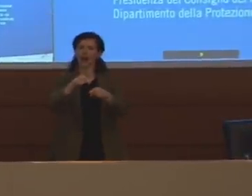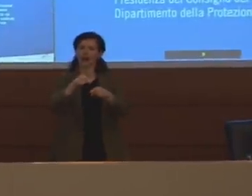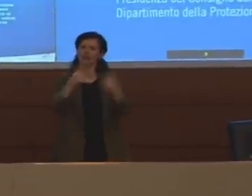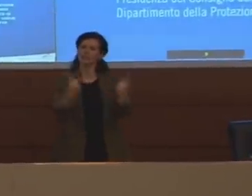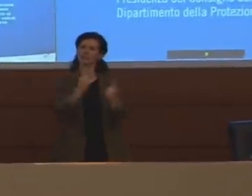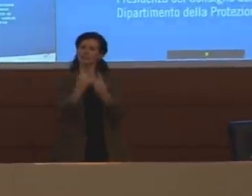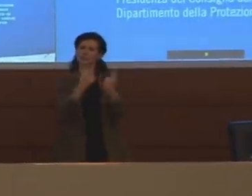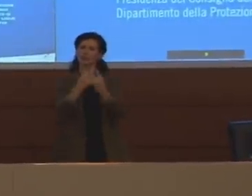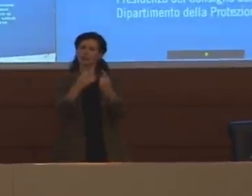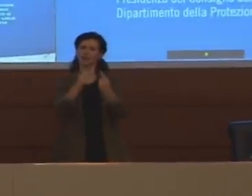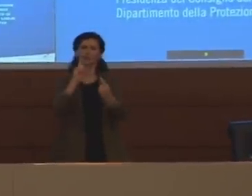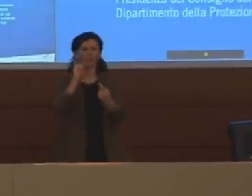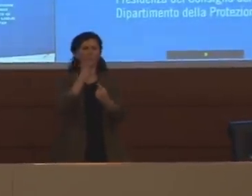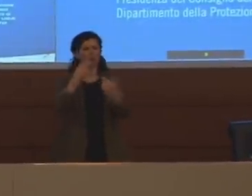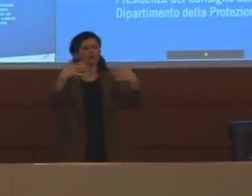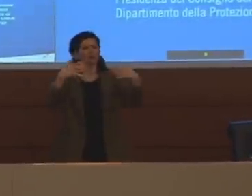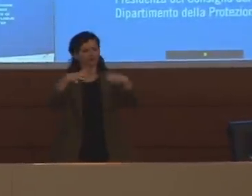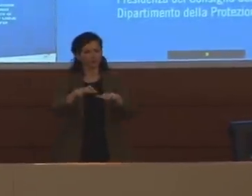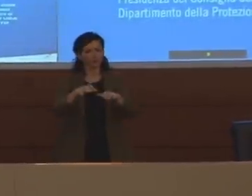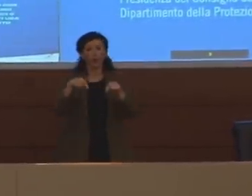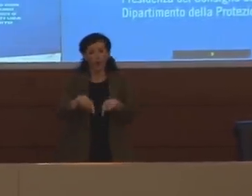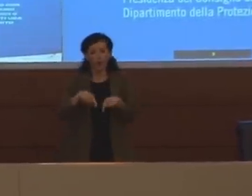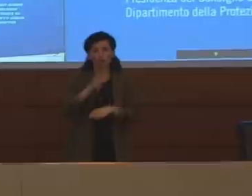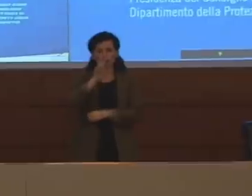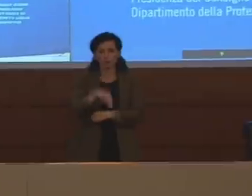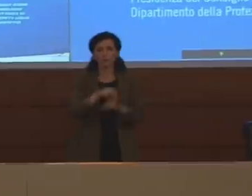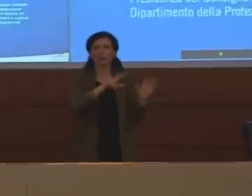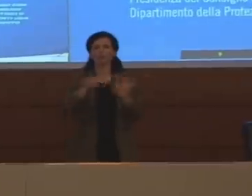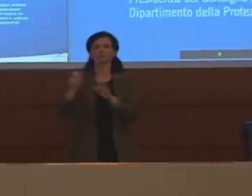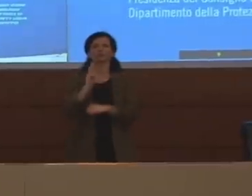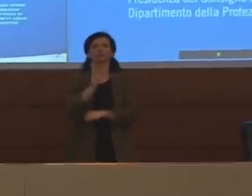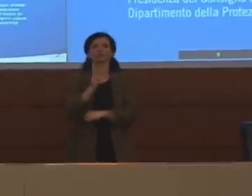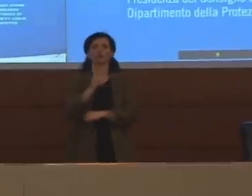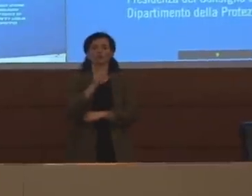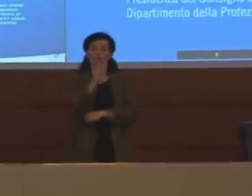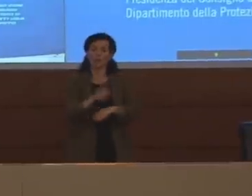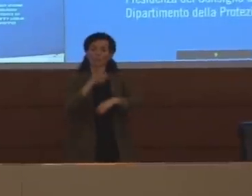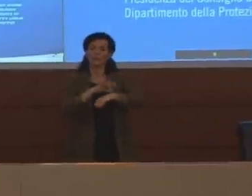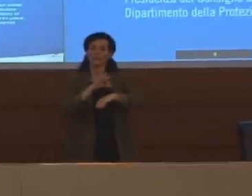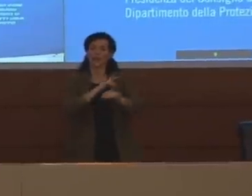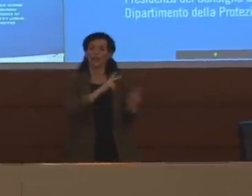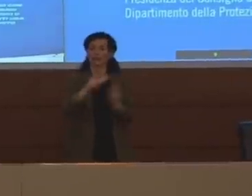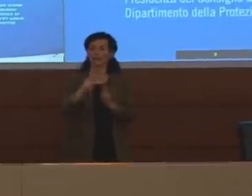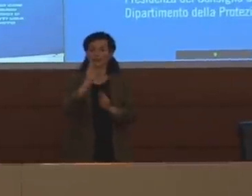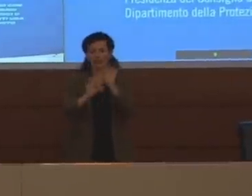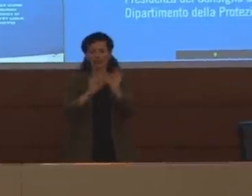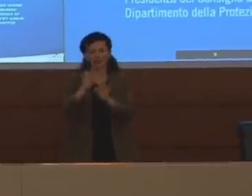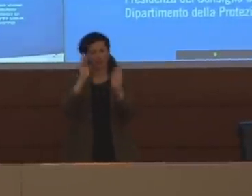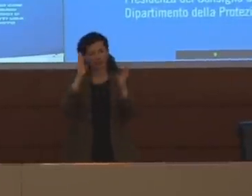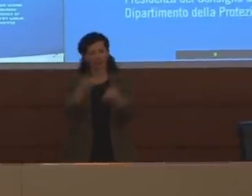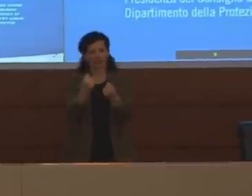Ad oggi sono infatti 2.812 pazienti in terapia intensiva, con una diminuzione